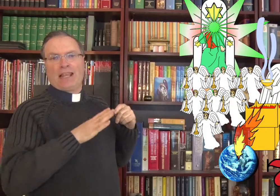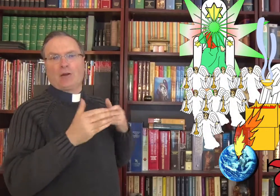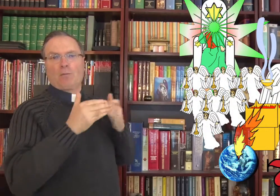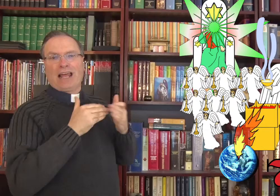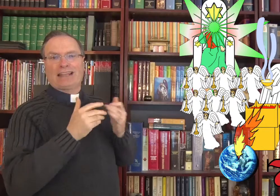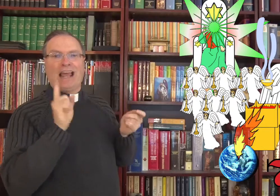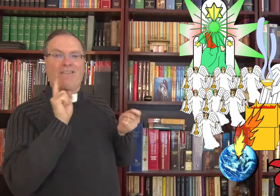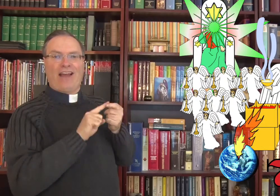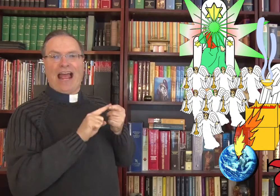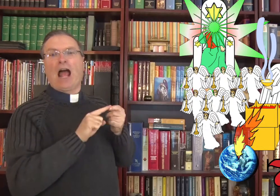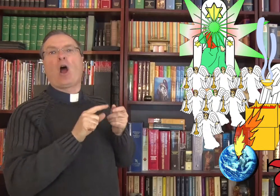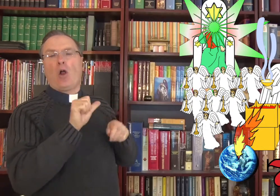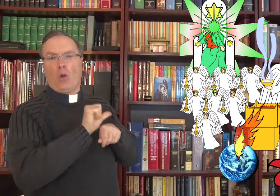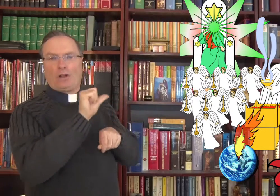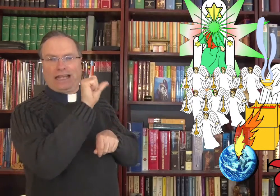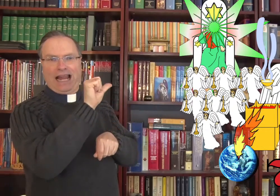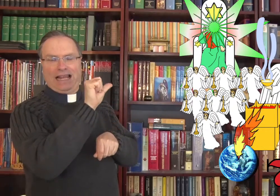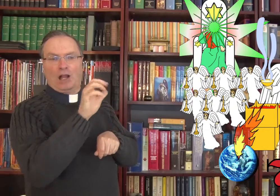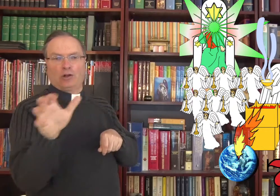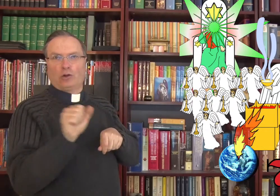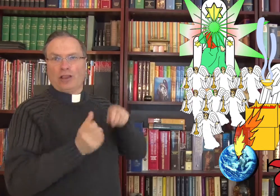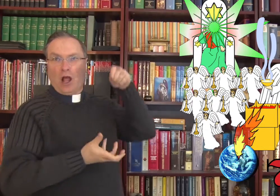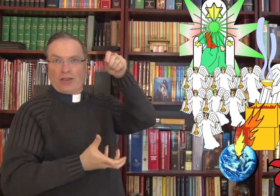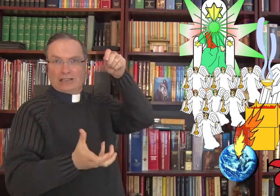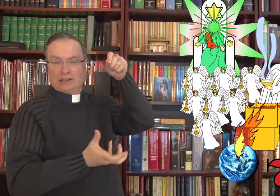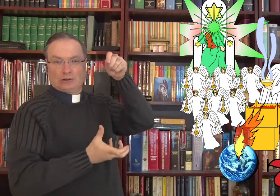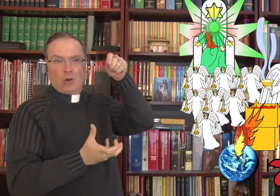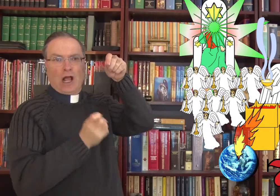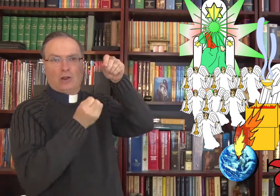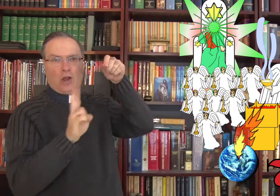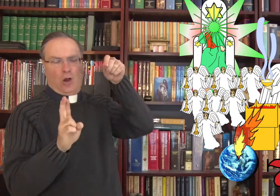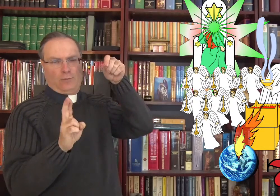Il se plaça vers l'autel, tenant un encensoir d'or.